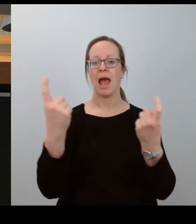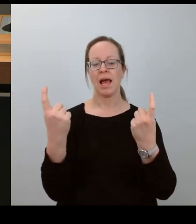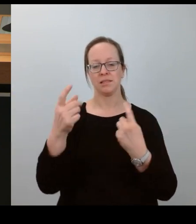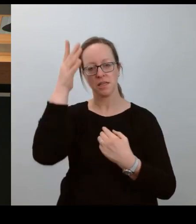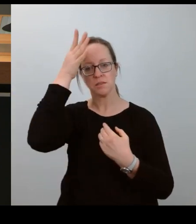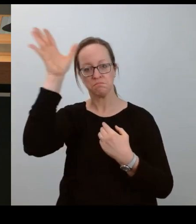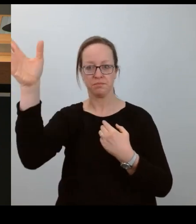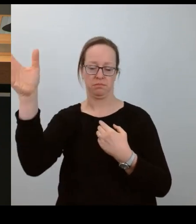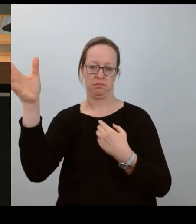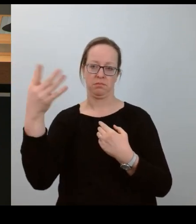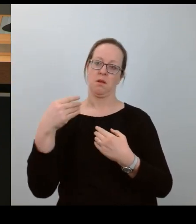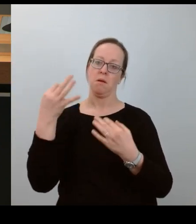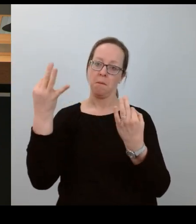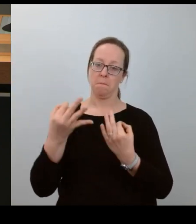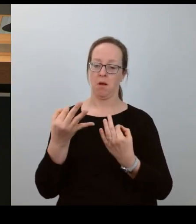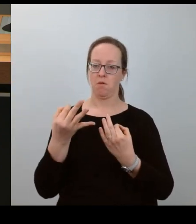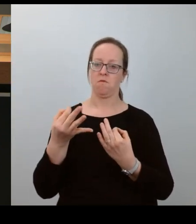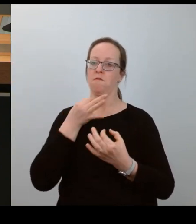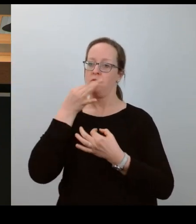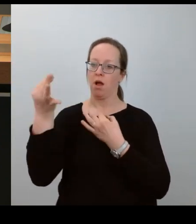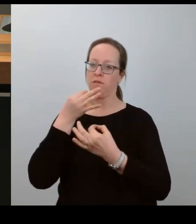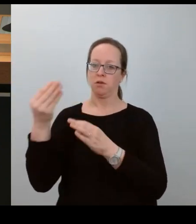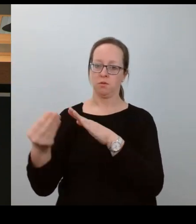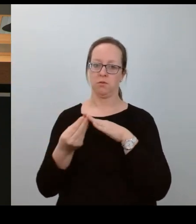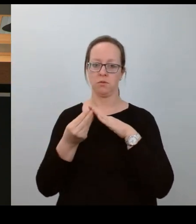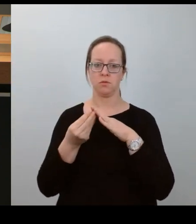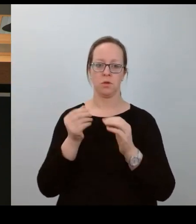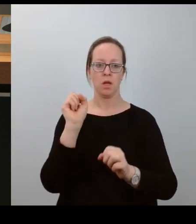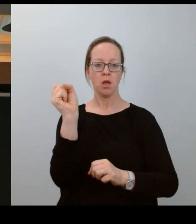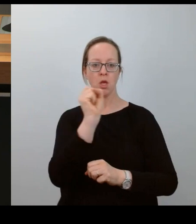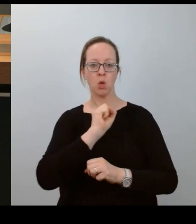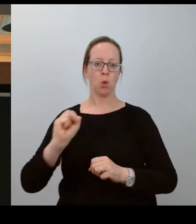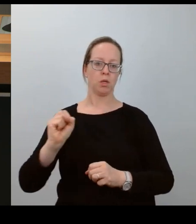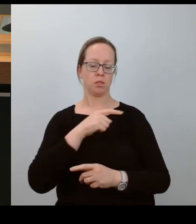Und ich glaube, ich glaube, damit kriegen wir dann ein Gesetz hin,